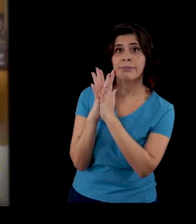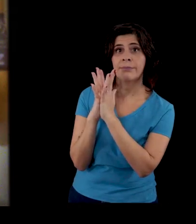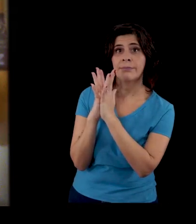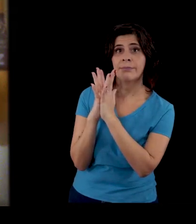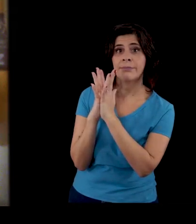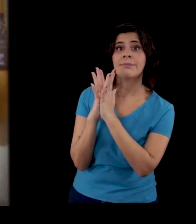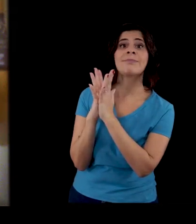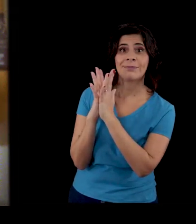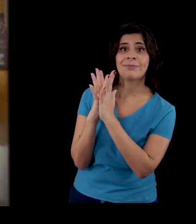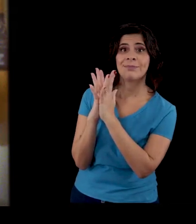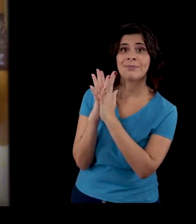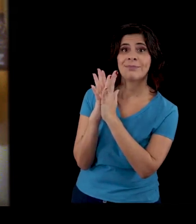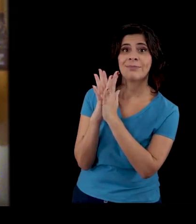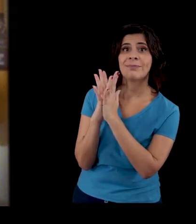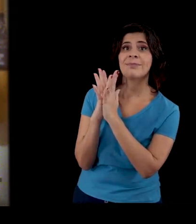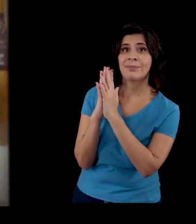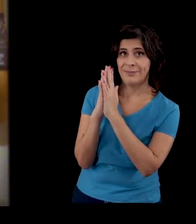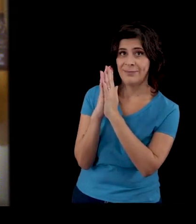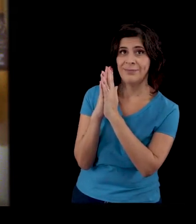abre os dedos e junta.